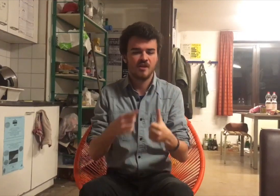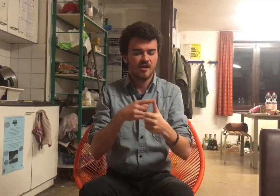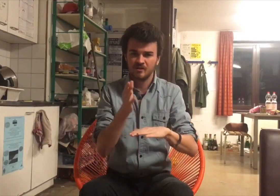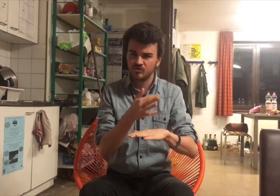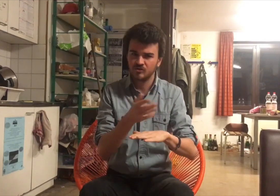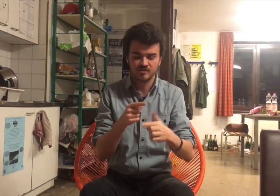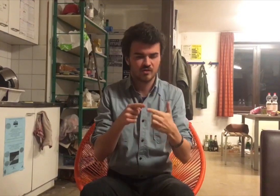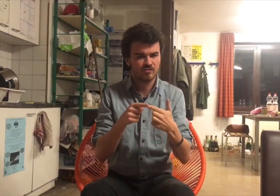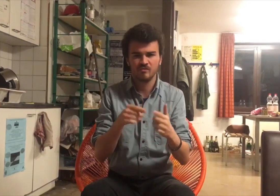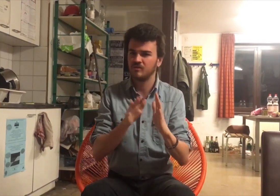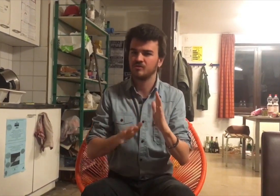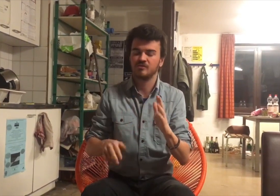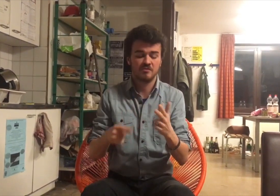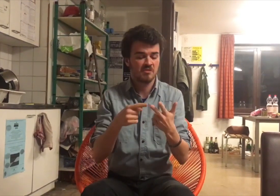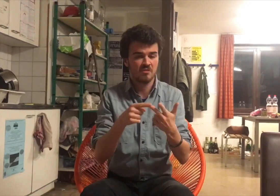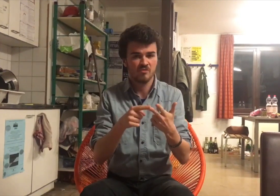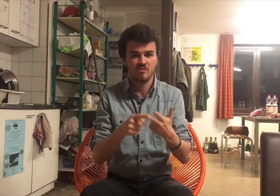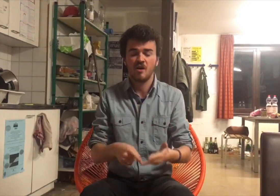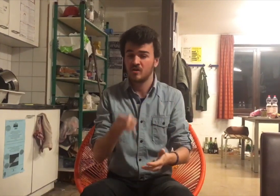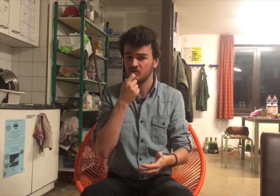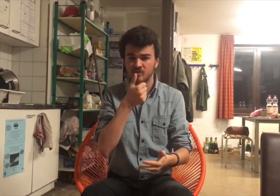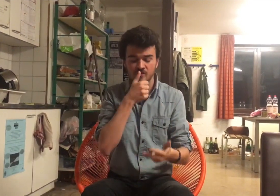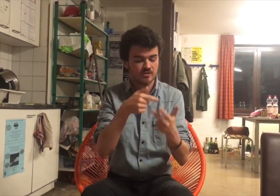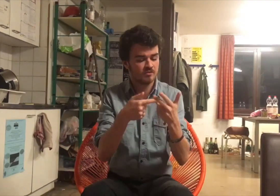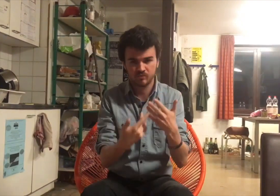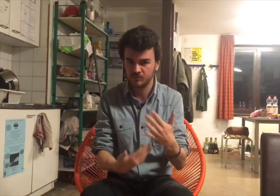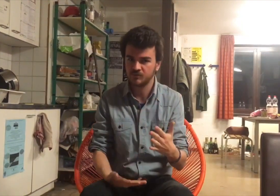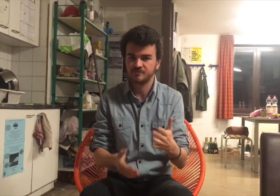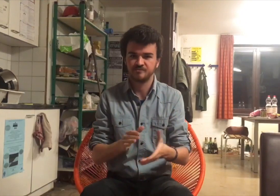Les tables de conversation, les chansignes, les soupers dans le silence, etc.